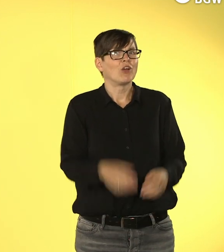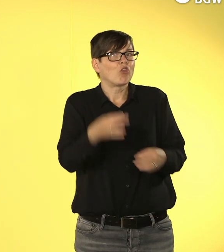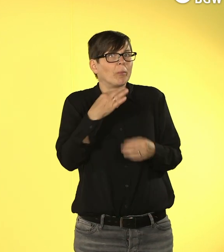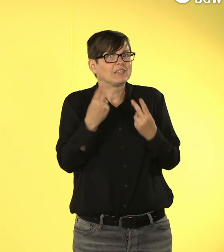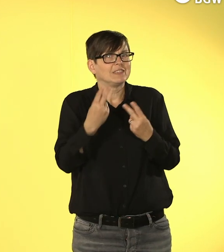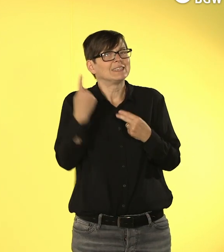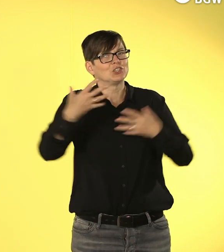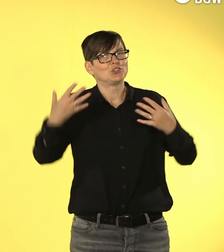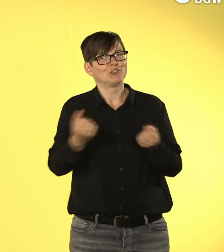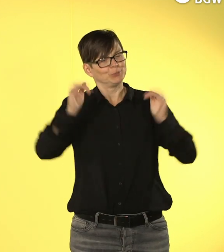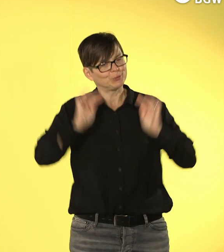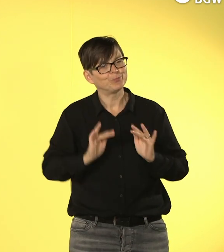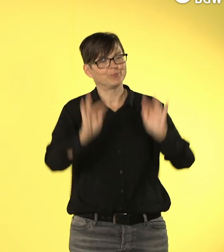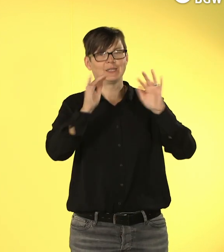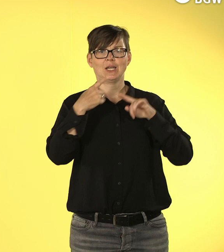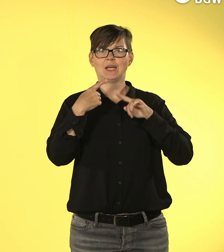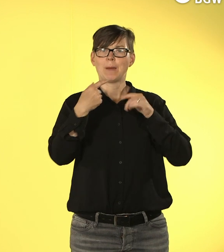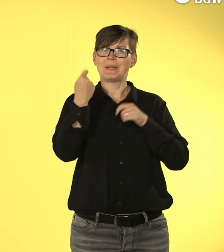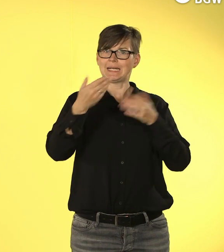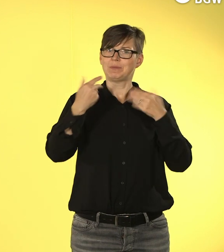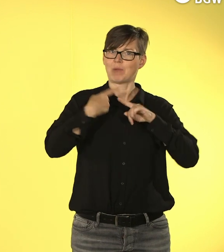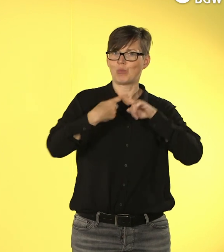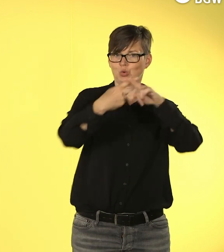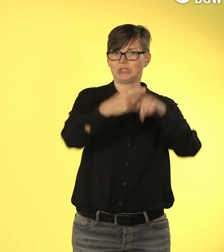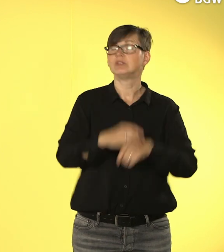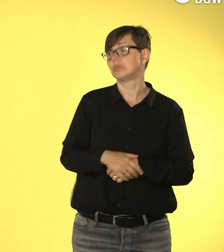das er für ein positives Betriebsklima da steht.